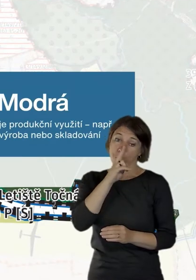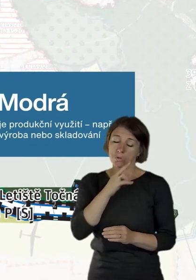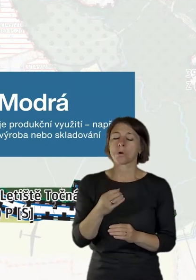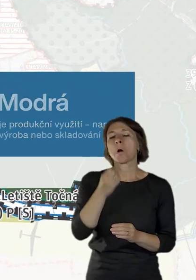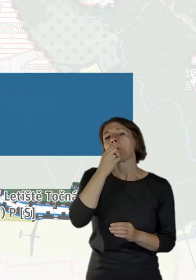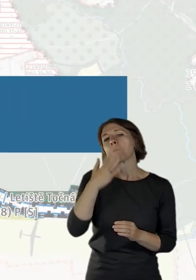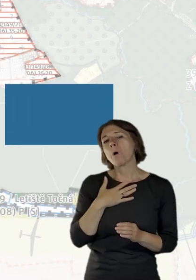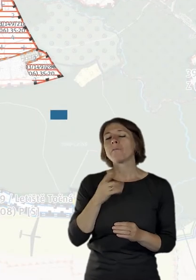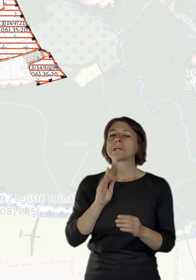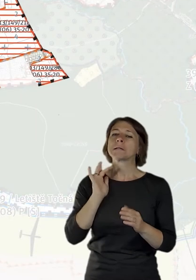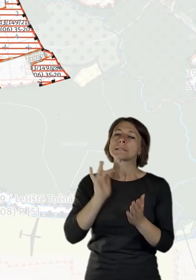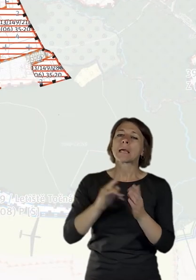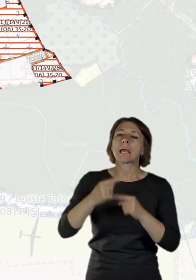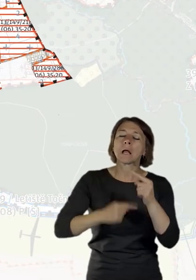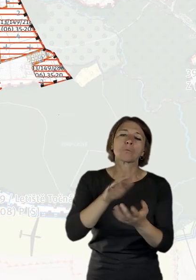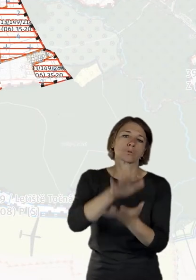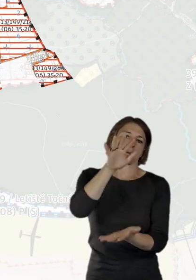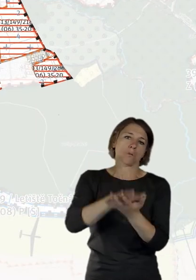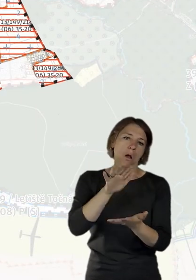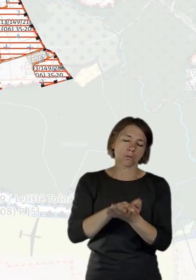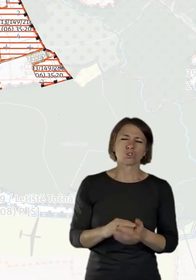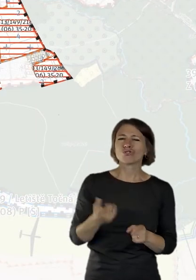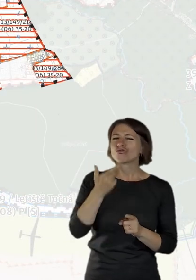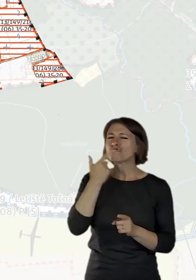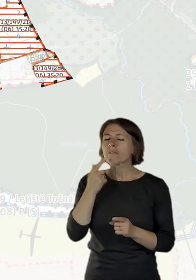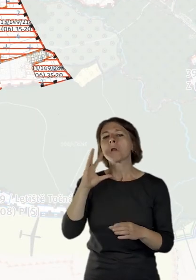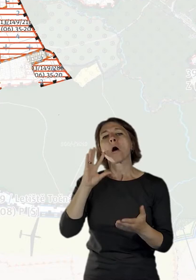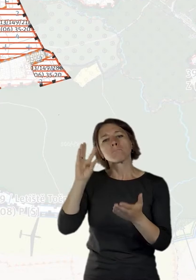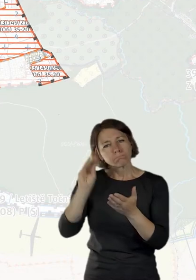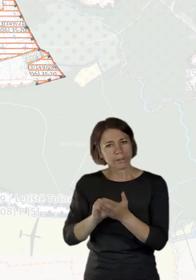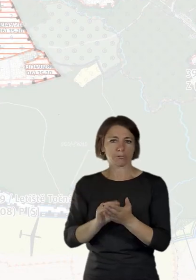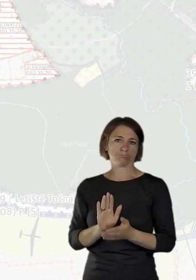nebo skladování. Červená je obytné využití, smíšené obytné město.